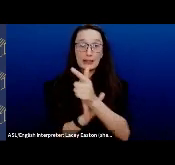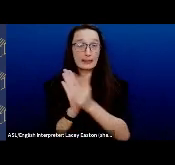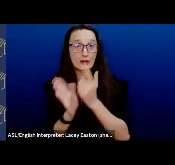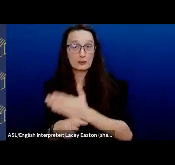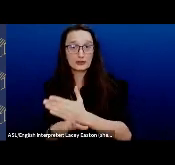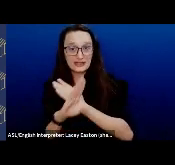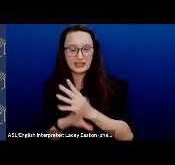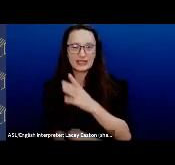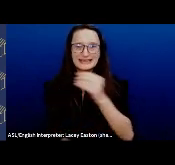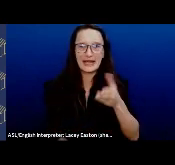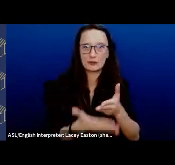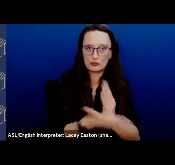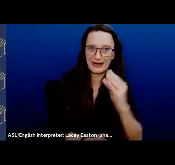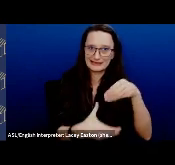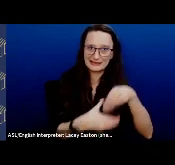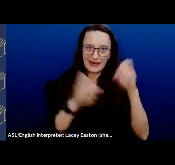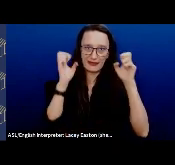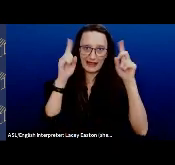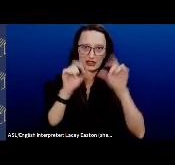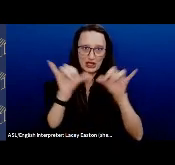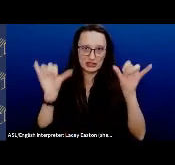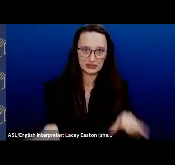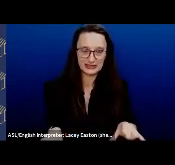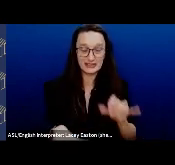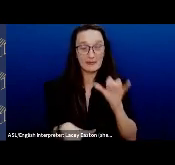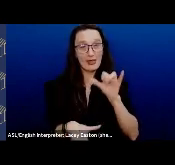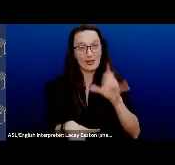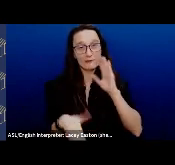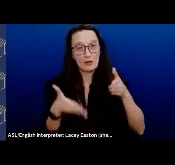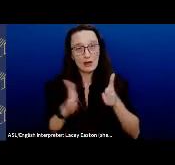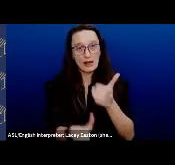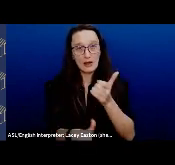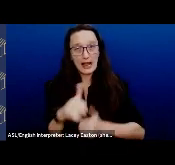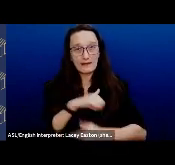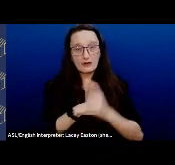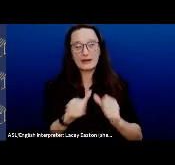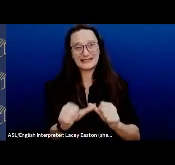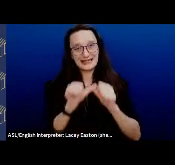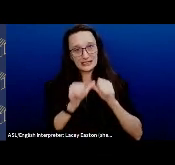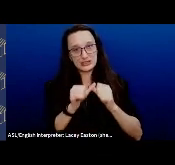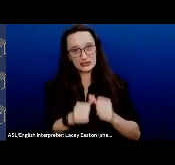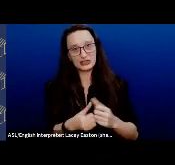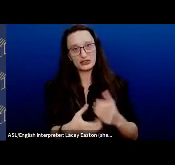permitirá que todos continúen fortaleciendo el apoyo efectivo a sus estudiantes